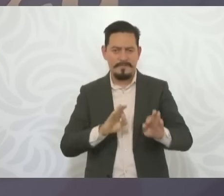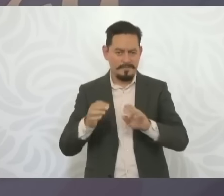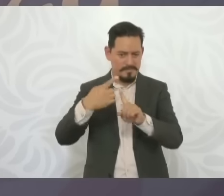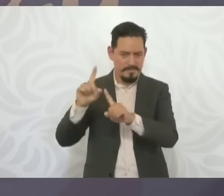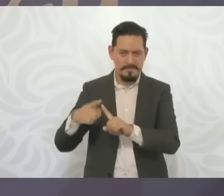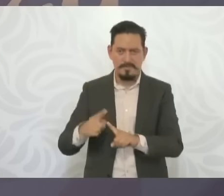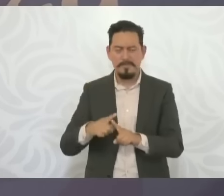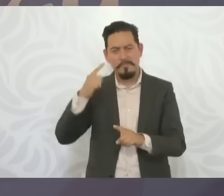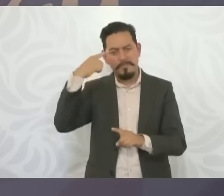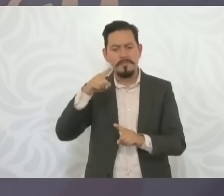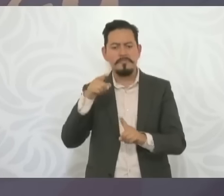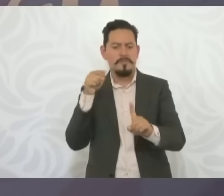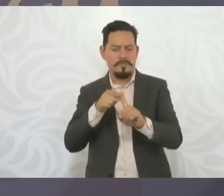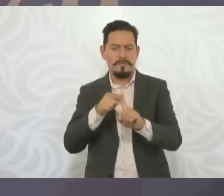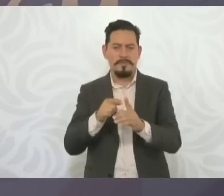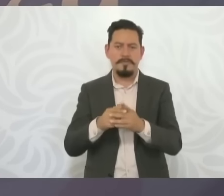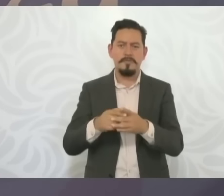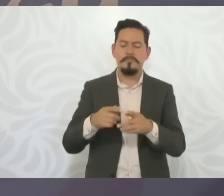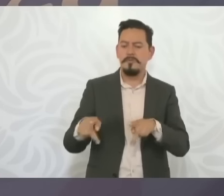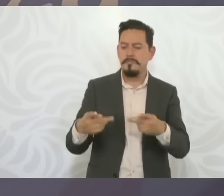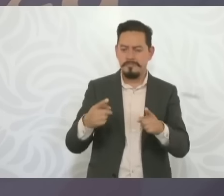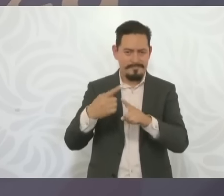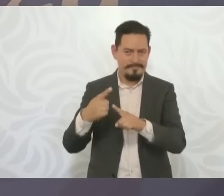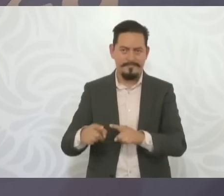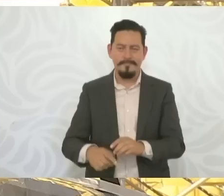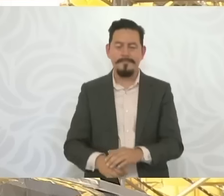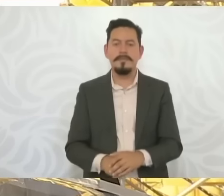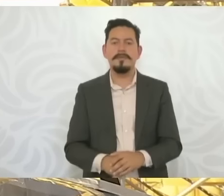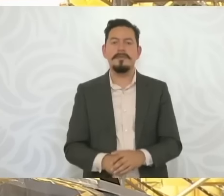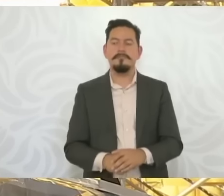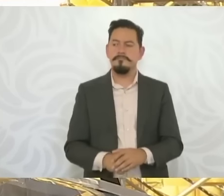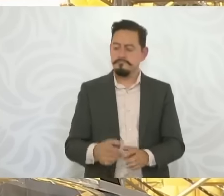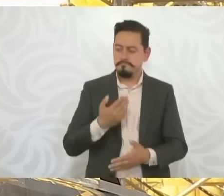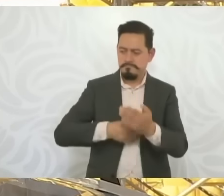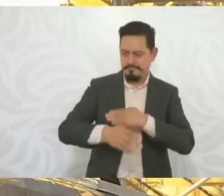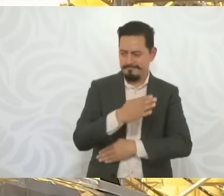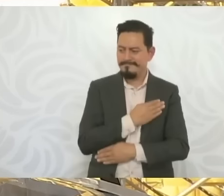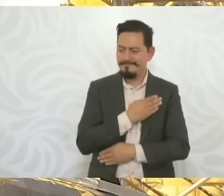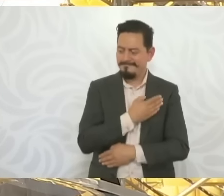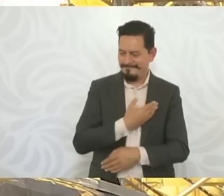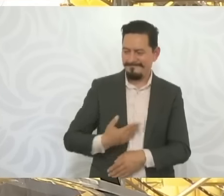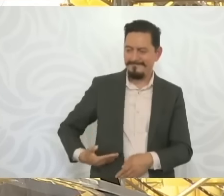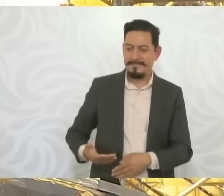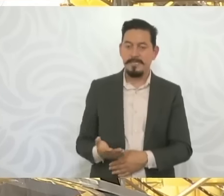las operaciones comerciales y las ventas aumentan. Presidenta, la atención y recursos que su gobierno